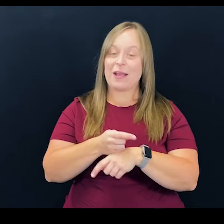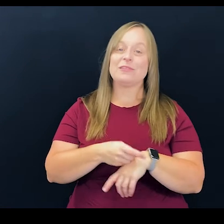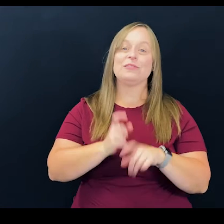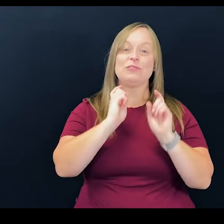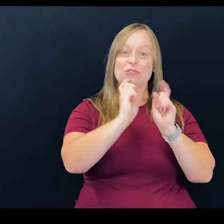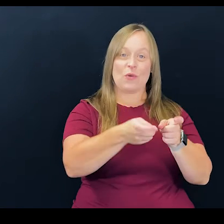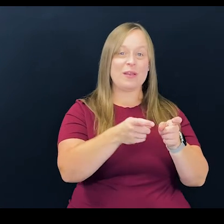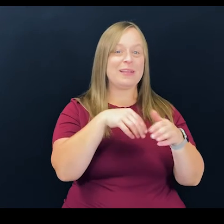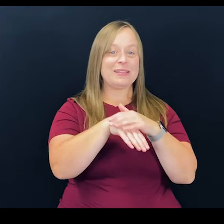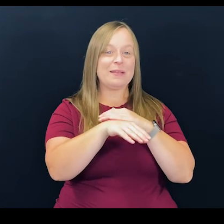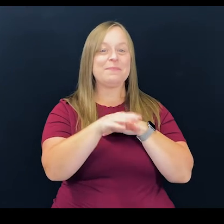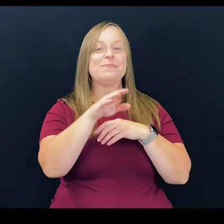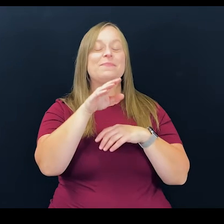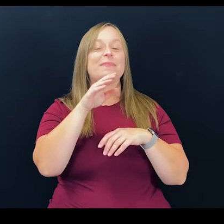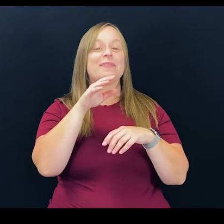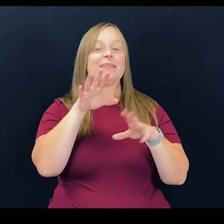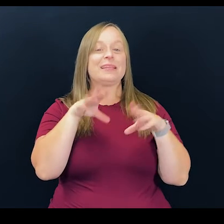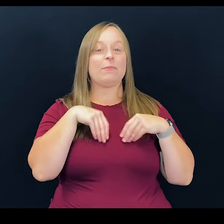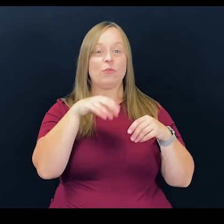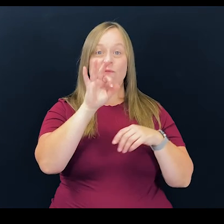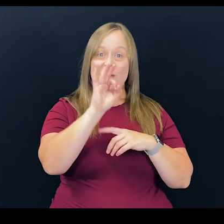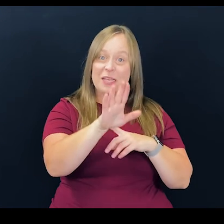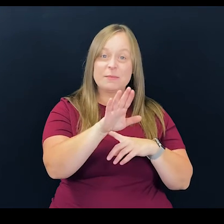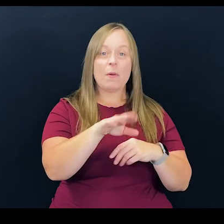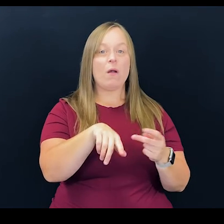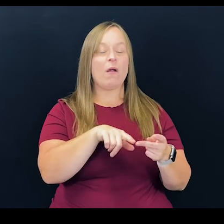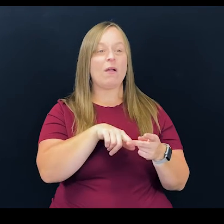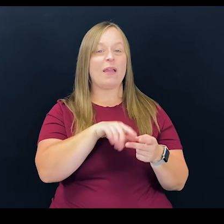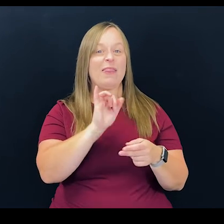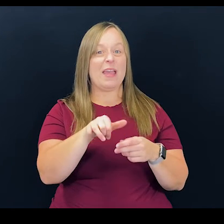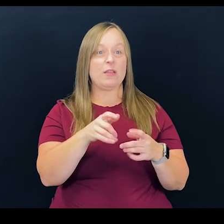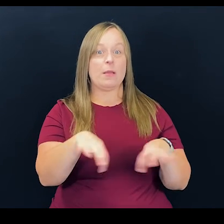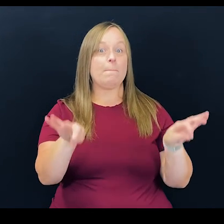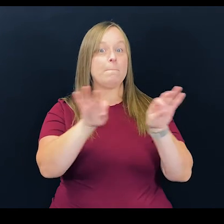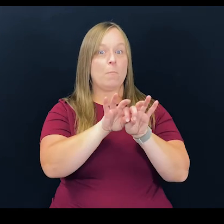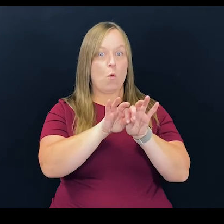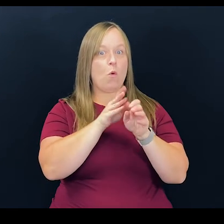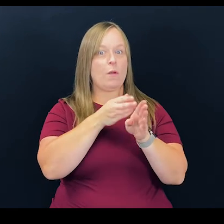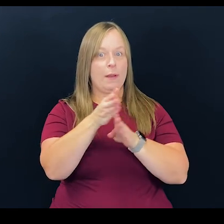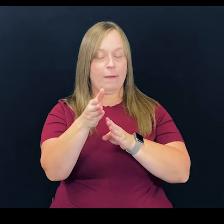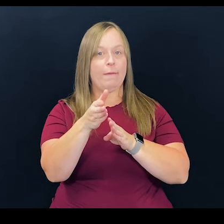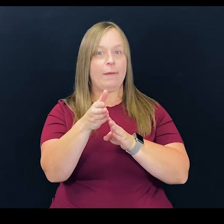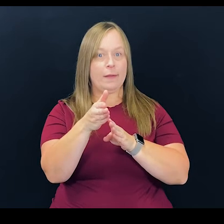Las donaciones las aceptamos por la página de Facebook y esa es una de las áreas más importantes